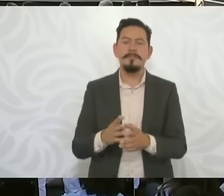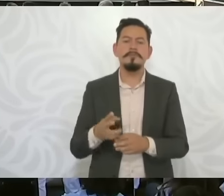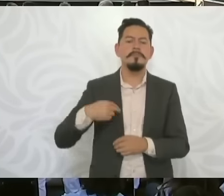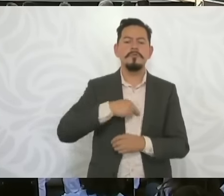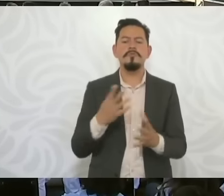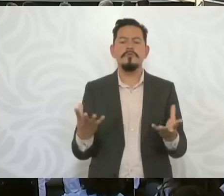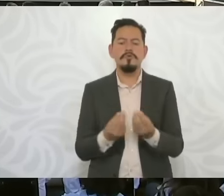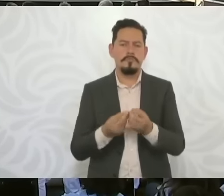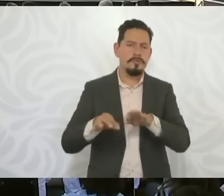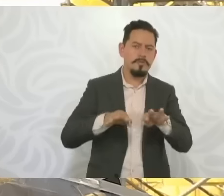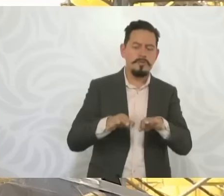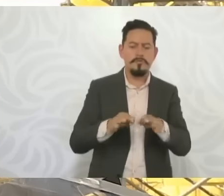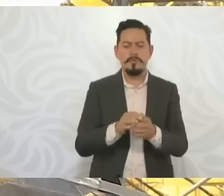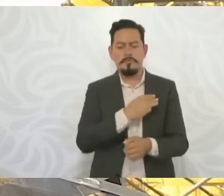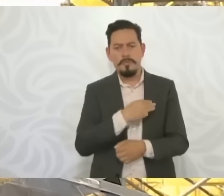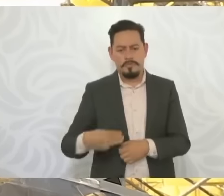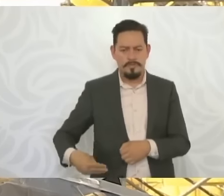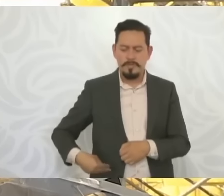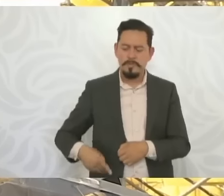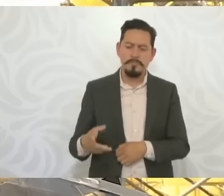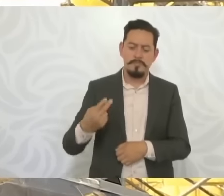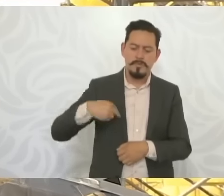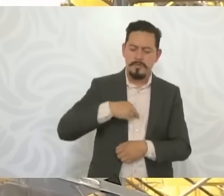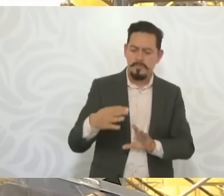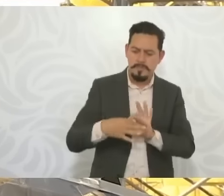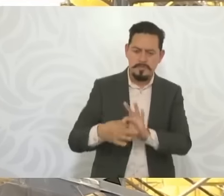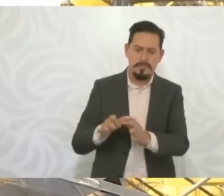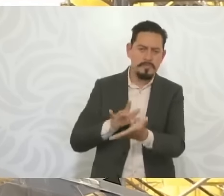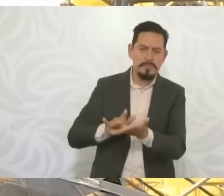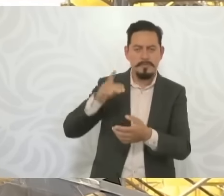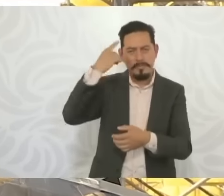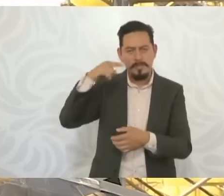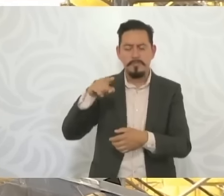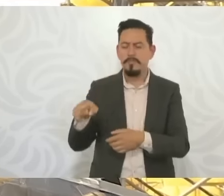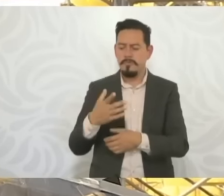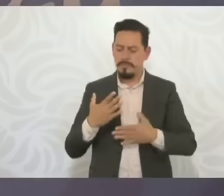y los municipios. Nos esforzamos para que la sociedad nos tenga confianza en lo que hacemos.